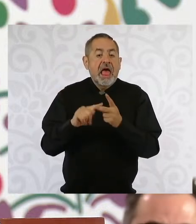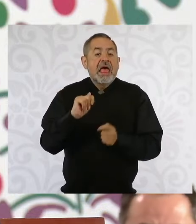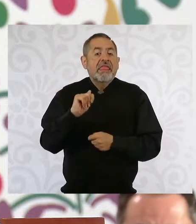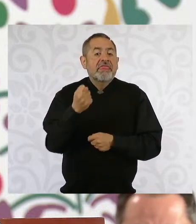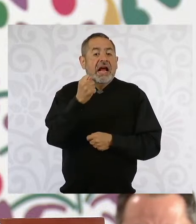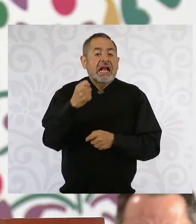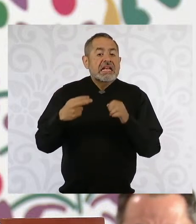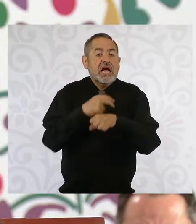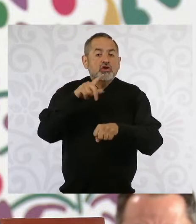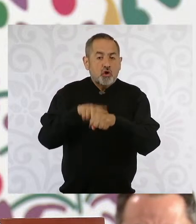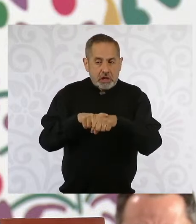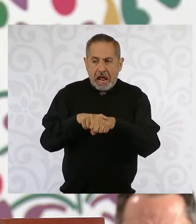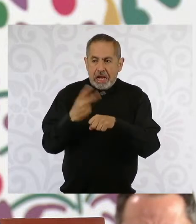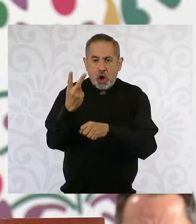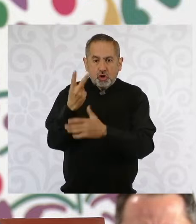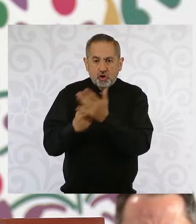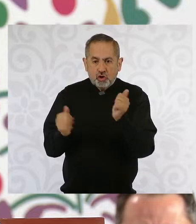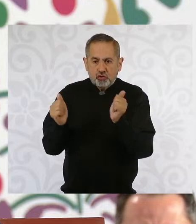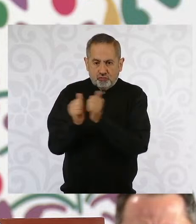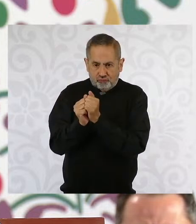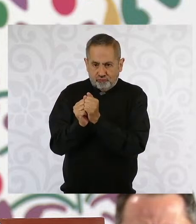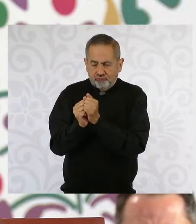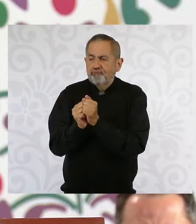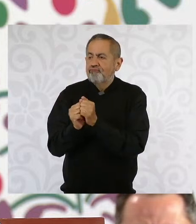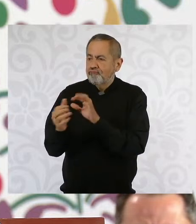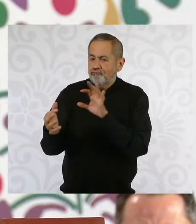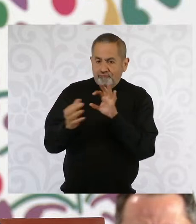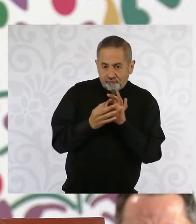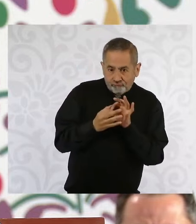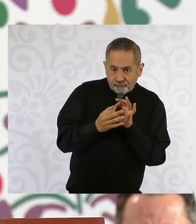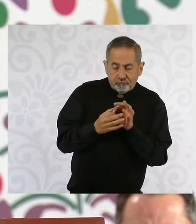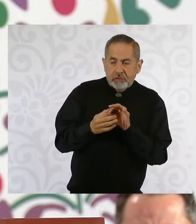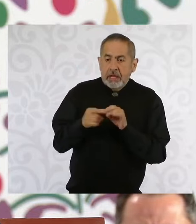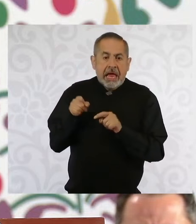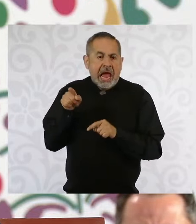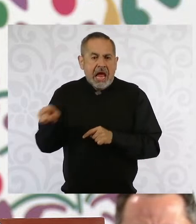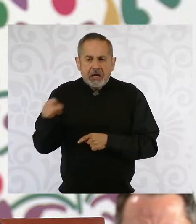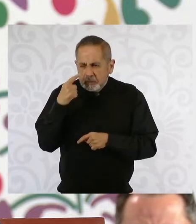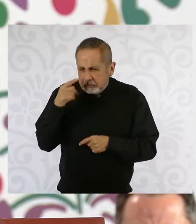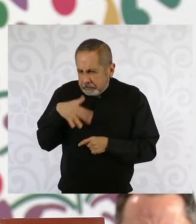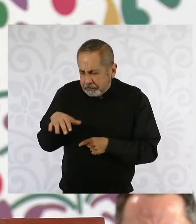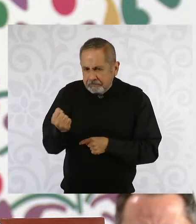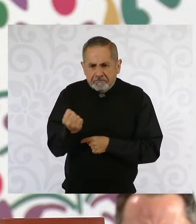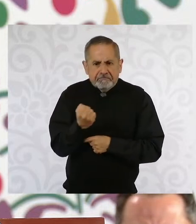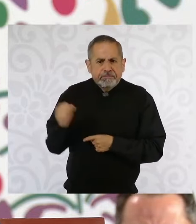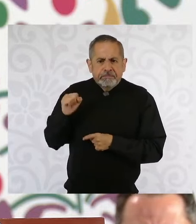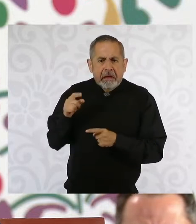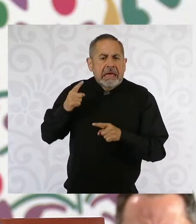México ambas instituciones están designando a sus mejores elementos en el área Automotriz y